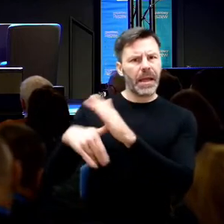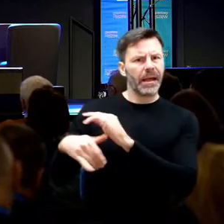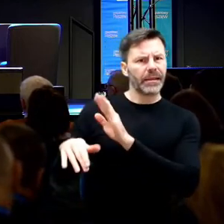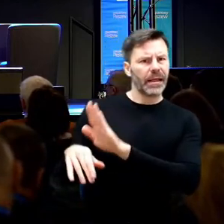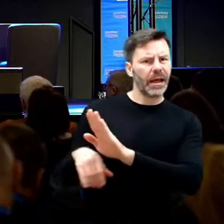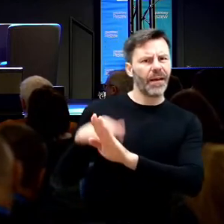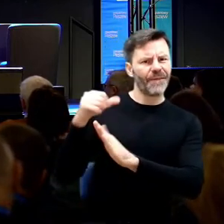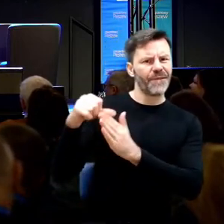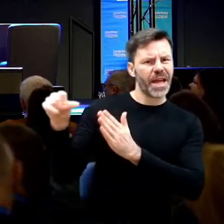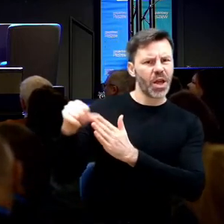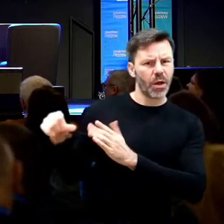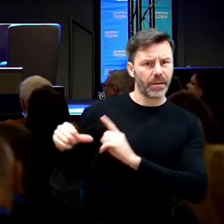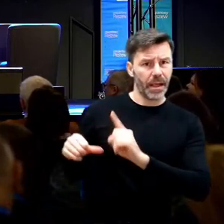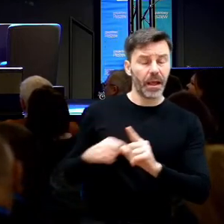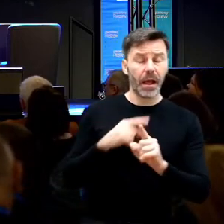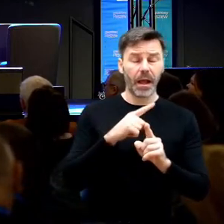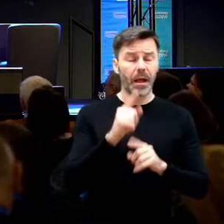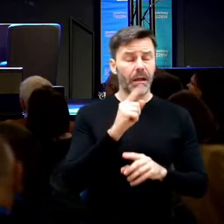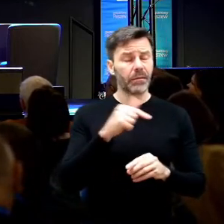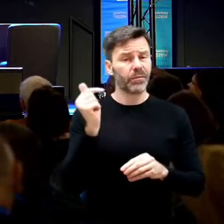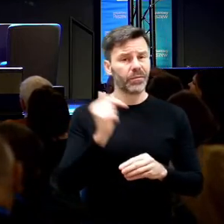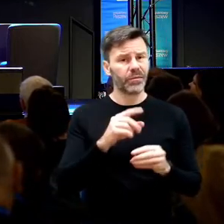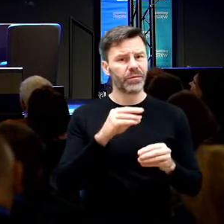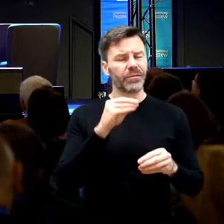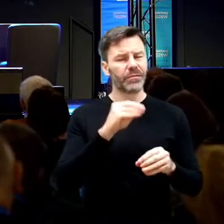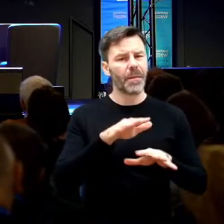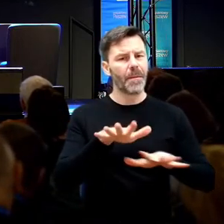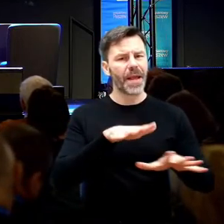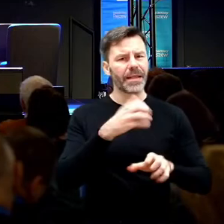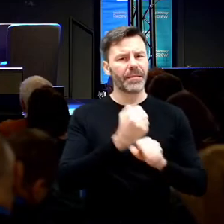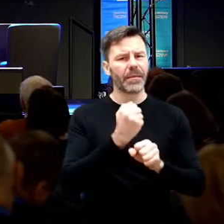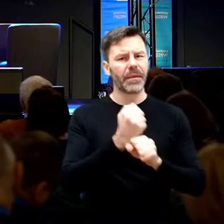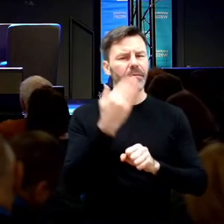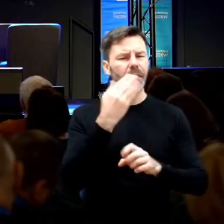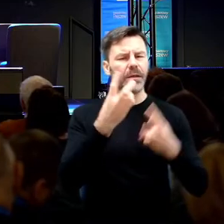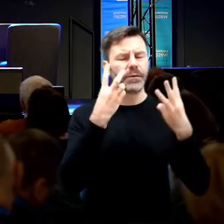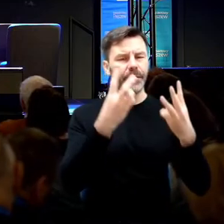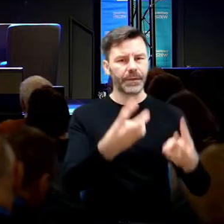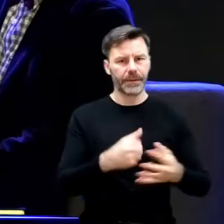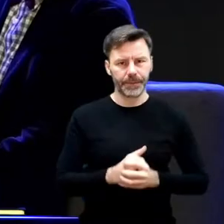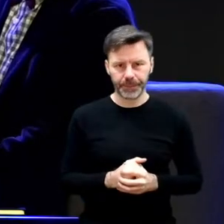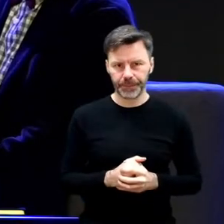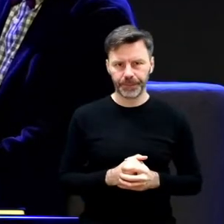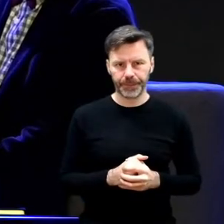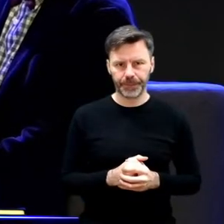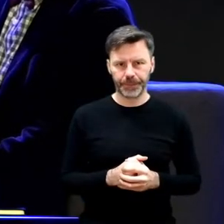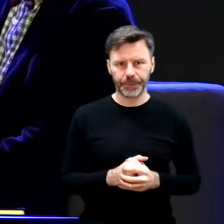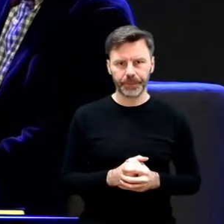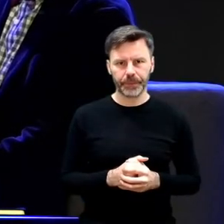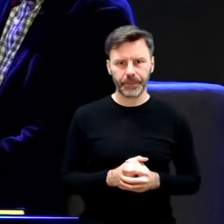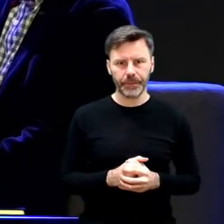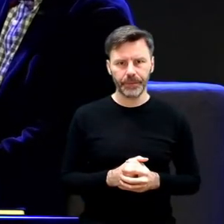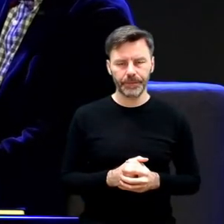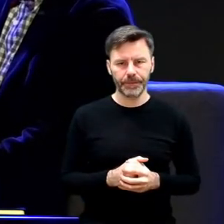natomiast jednak te miejsca pracy są tutaj kluczowe. No i też tutaj Pan dyrektor wspominał, że właśnie przez lata, właściwie po transformacji,